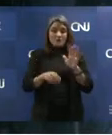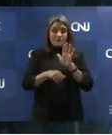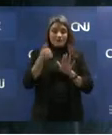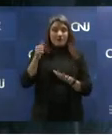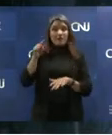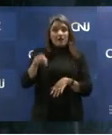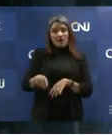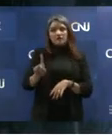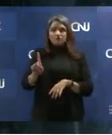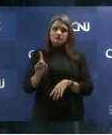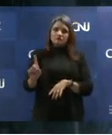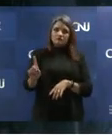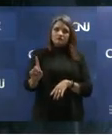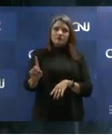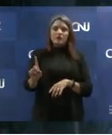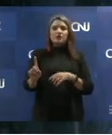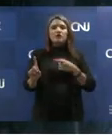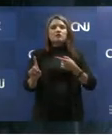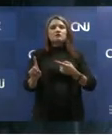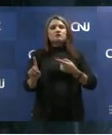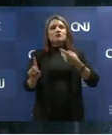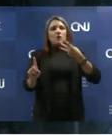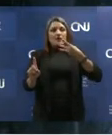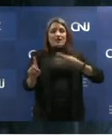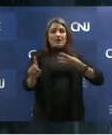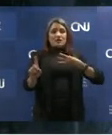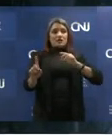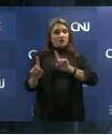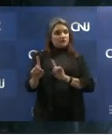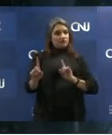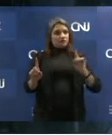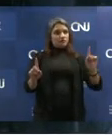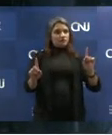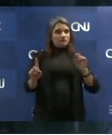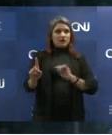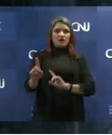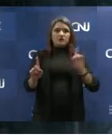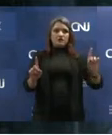A terceira vaga, por ser para já, que a segunda apenas restabelece a paridade que deve ser.